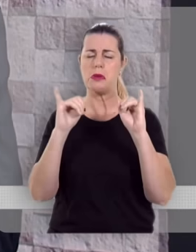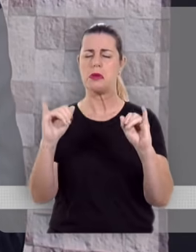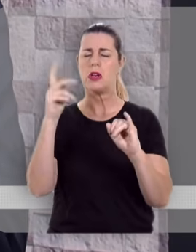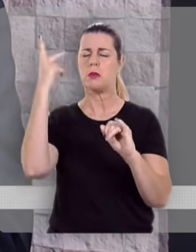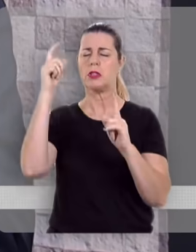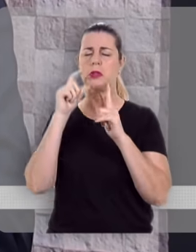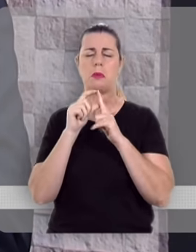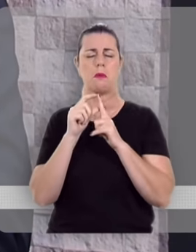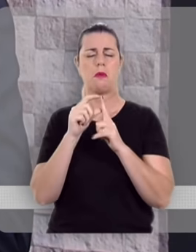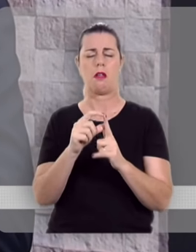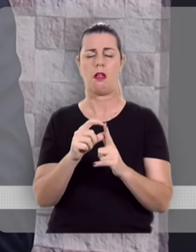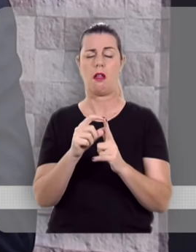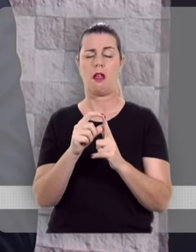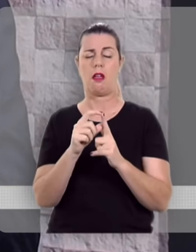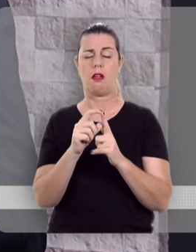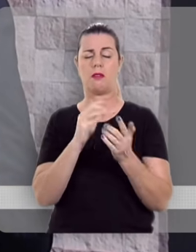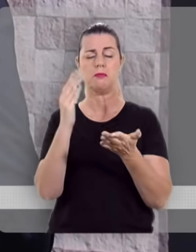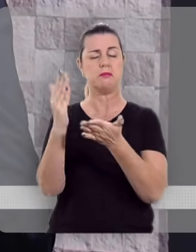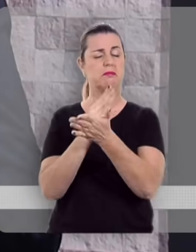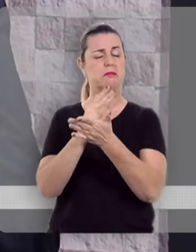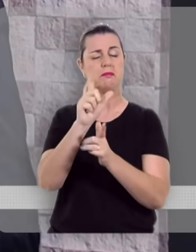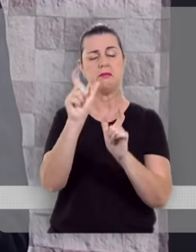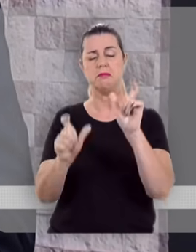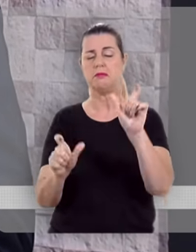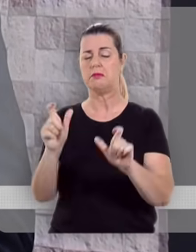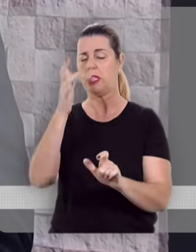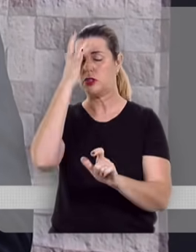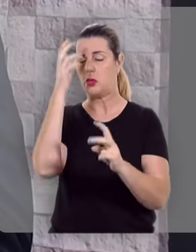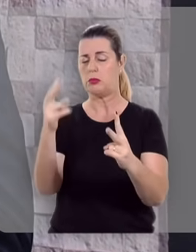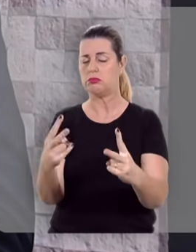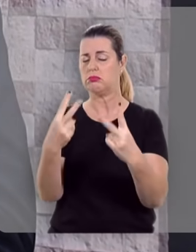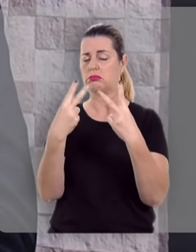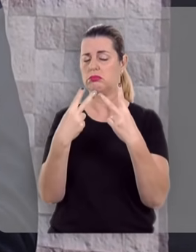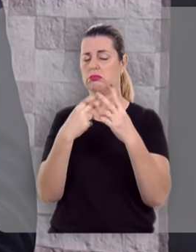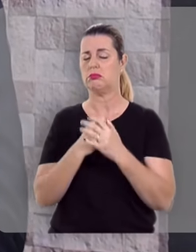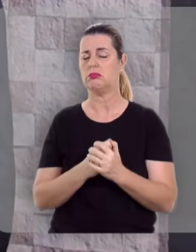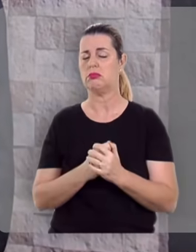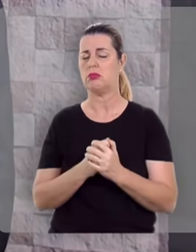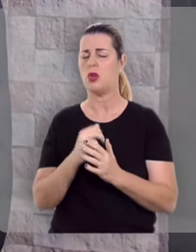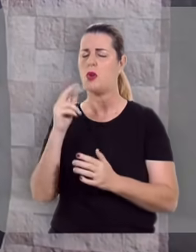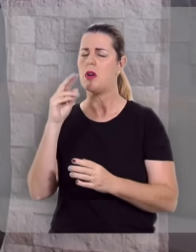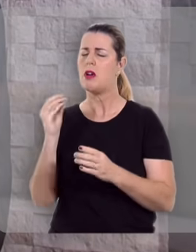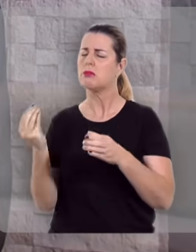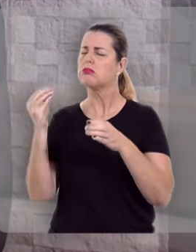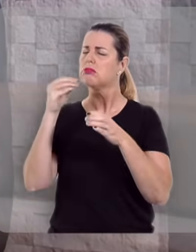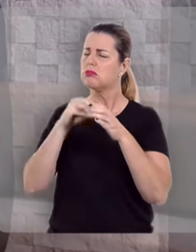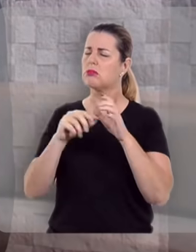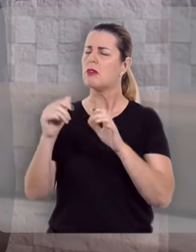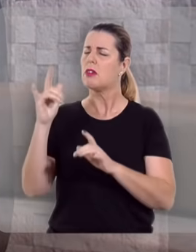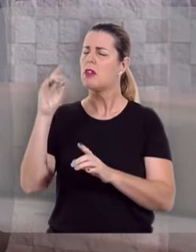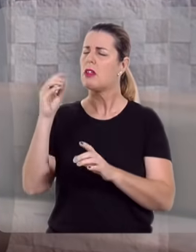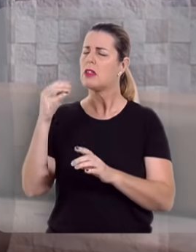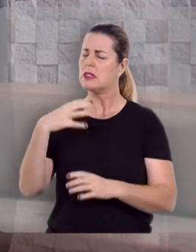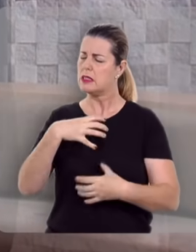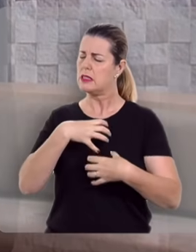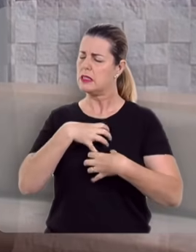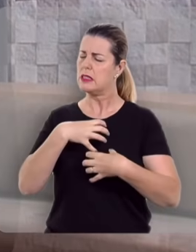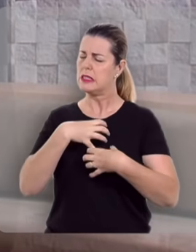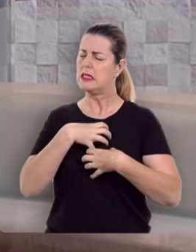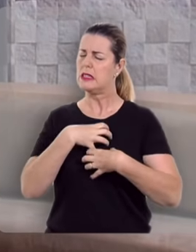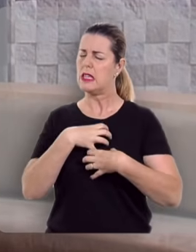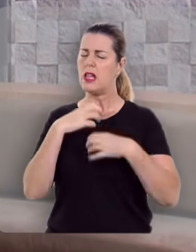a tua palavra a tantos Quantos estão nos assistindo aplica eles o Deus o evangelho